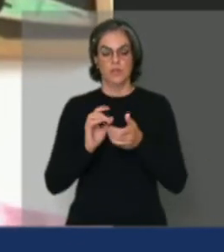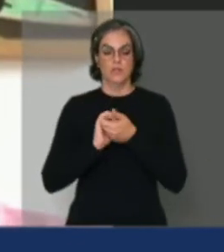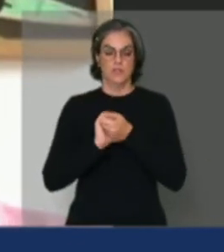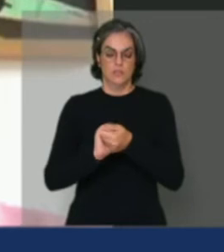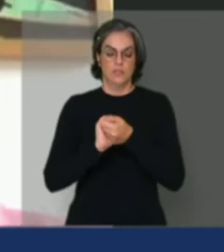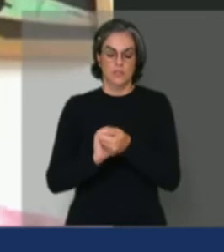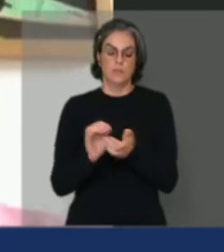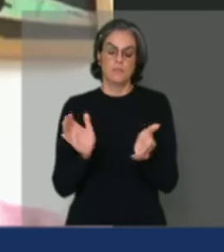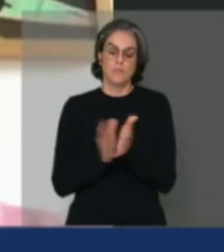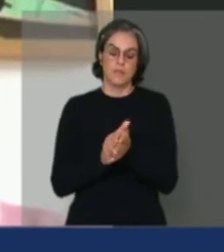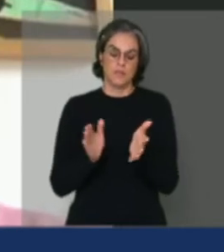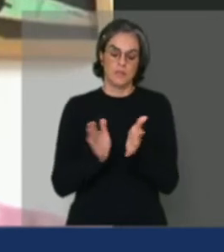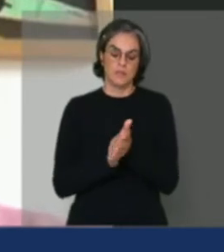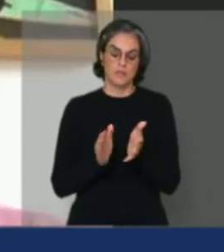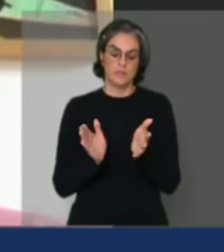PARABENIZAR TODA A FUTURO